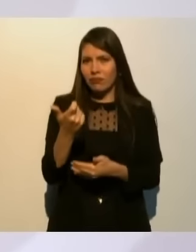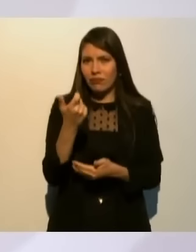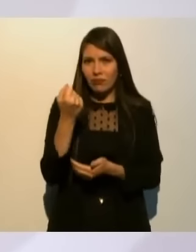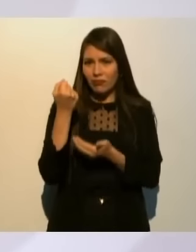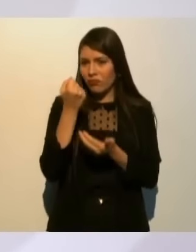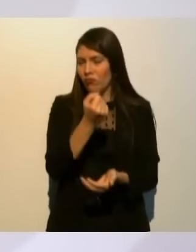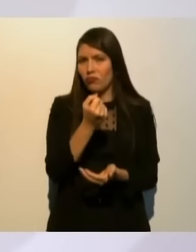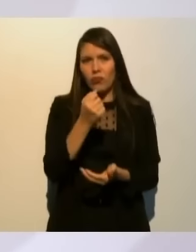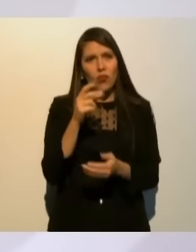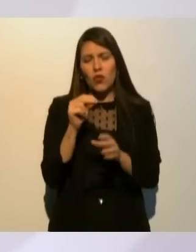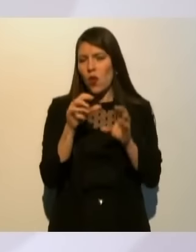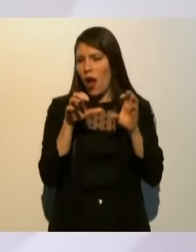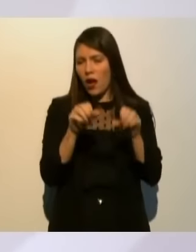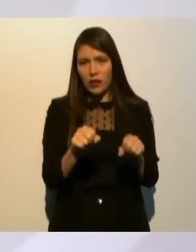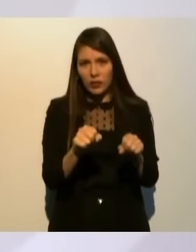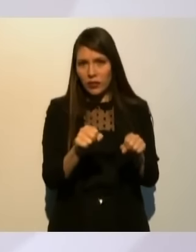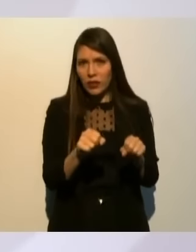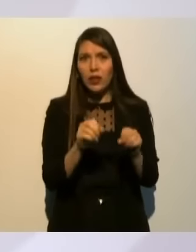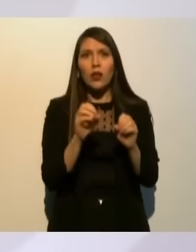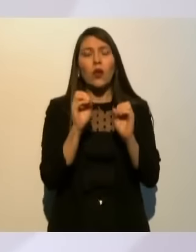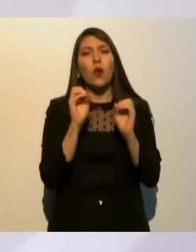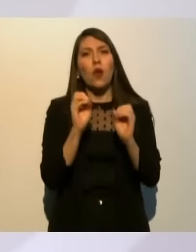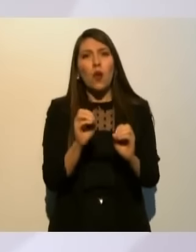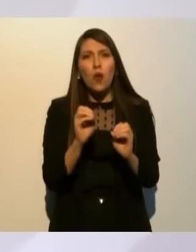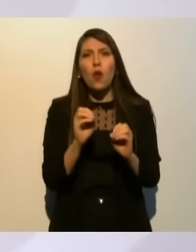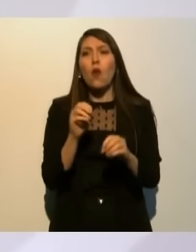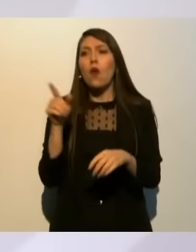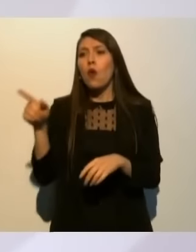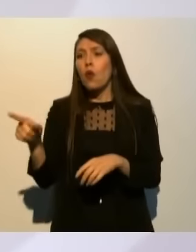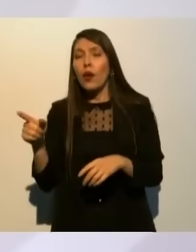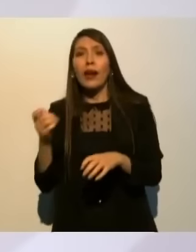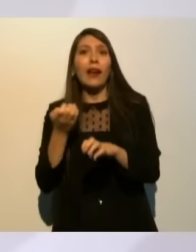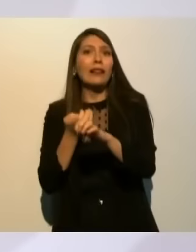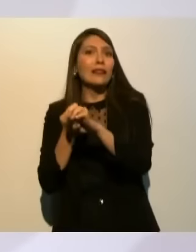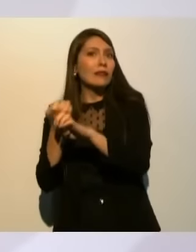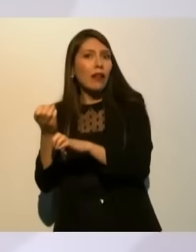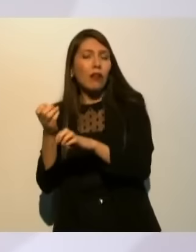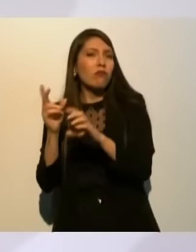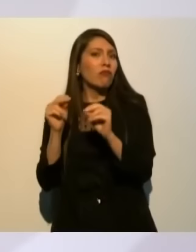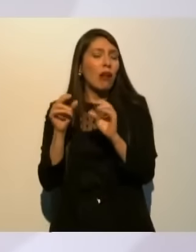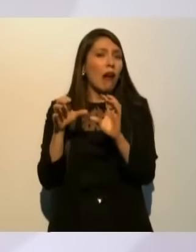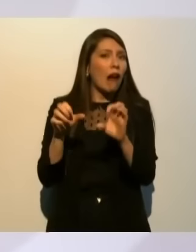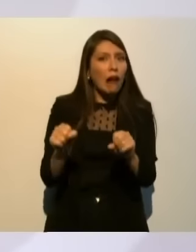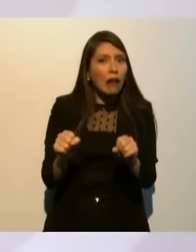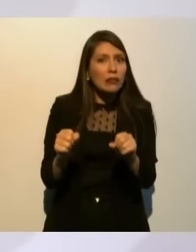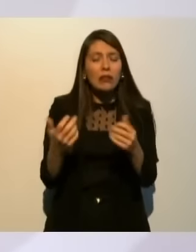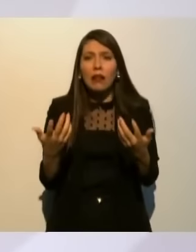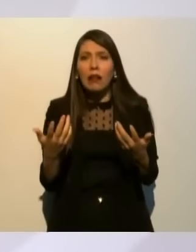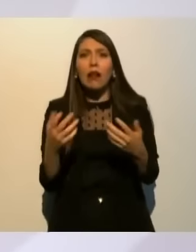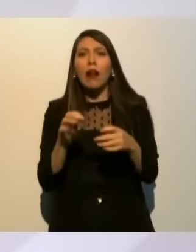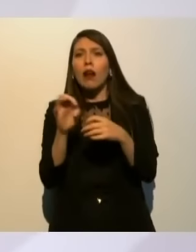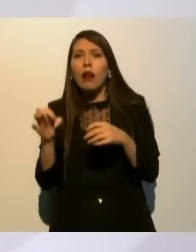tampoco con los recursos suficientes el estado o la federación pero si sumamos recursos con